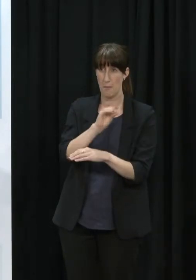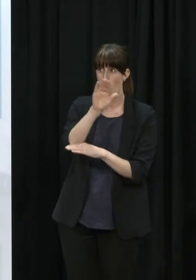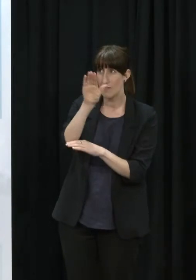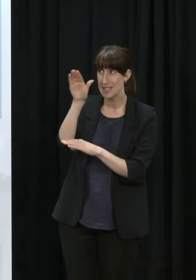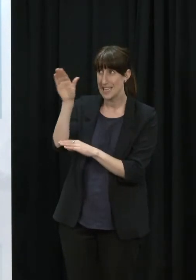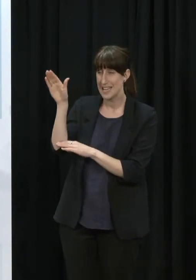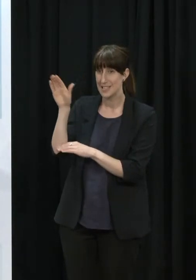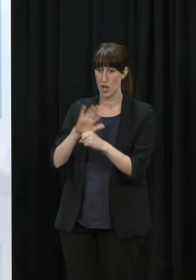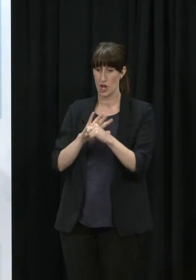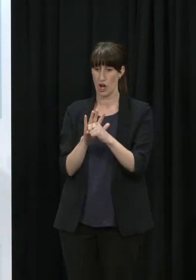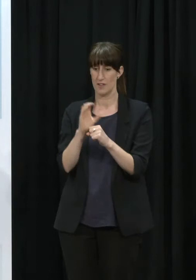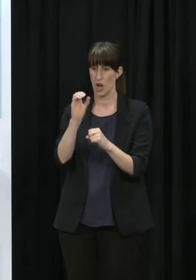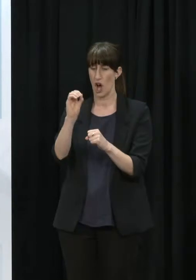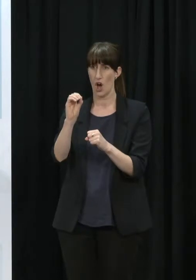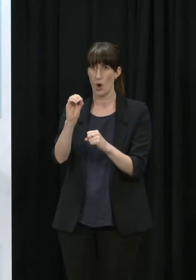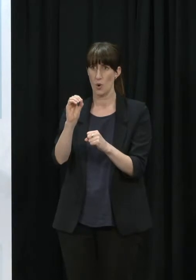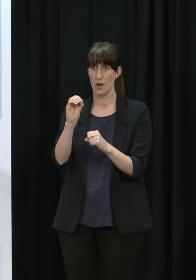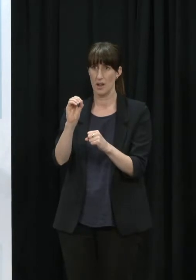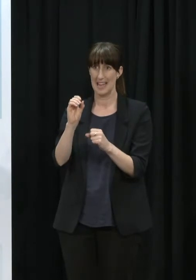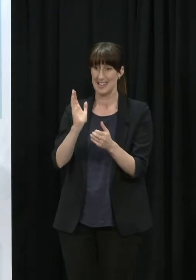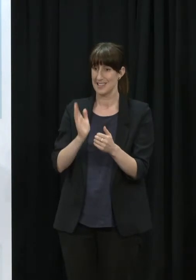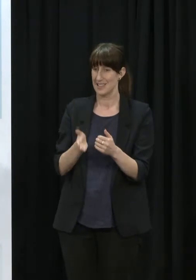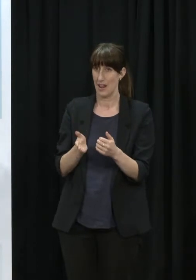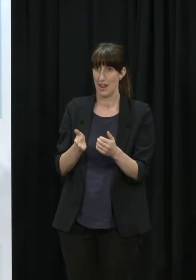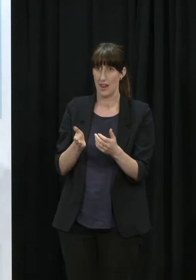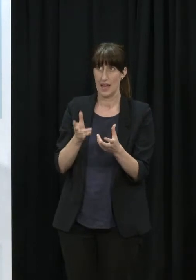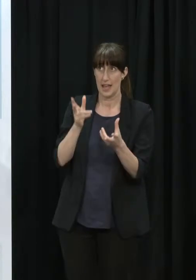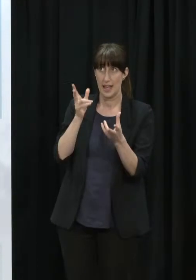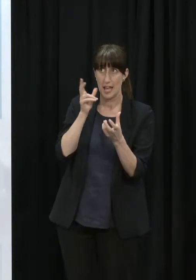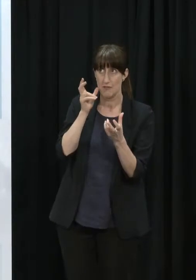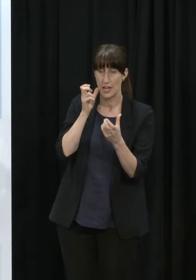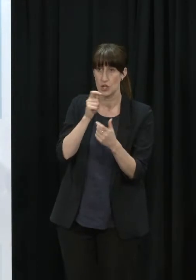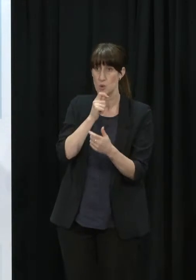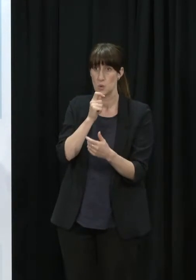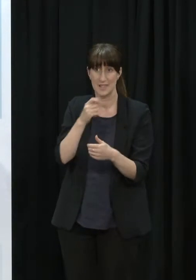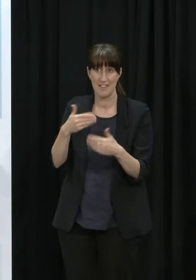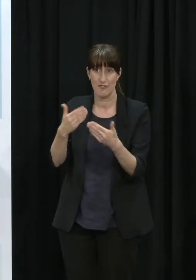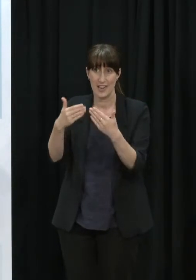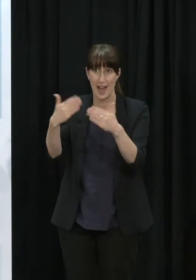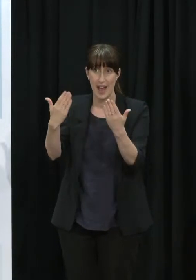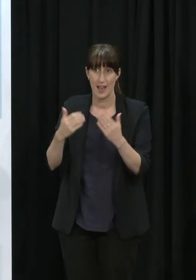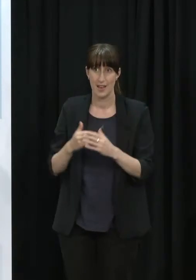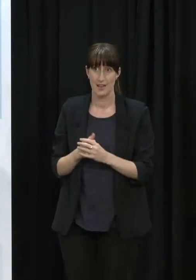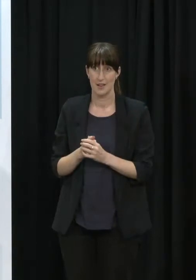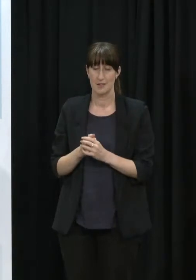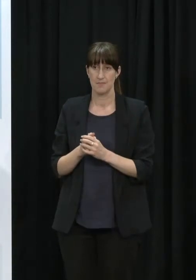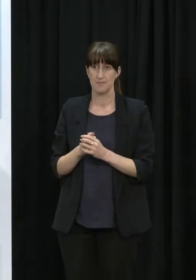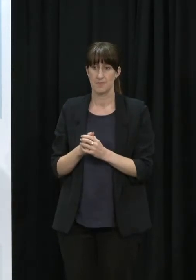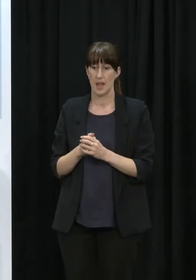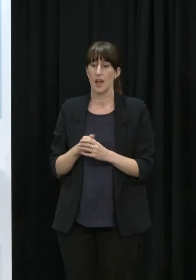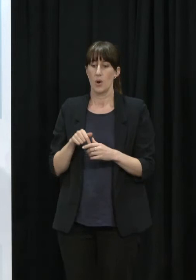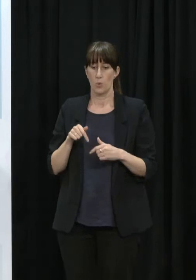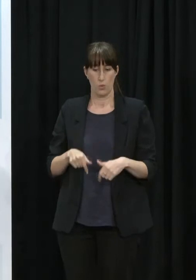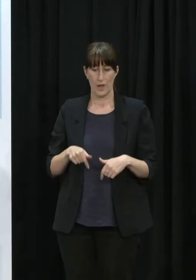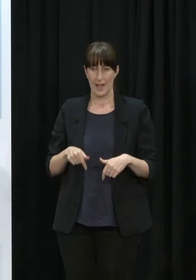urutau me te whakautu i a tatou e ako ake ana. A ka mohio ano